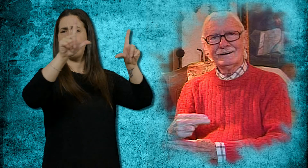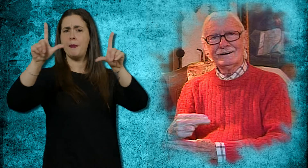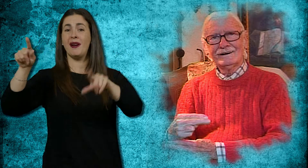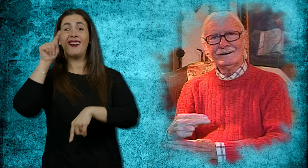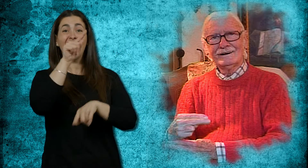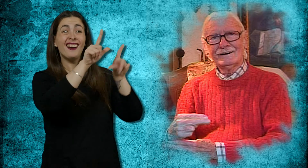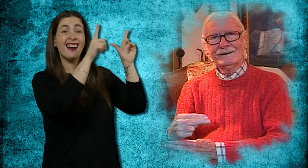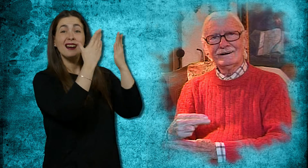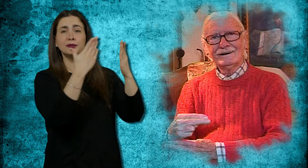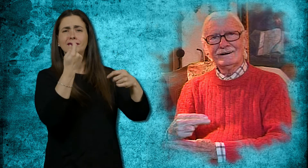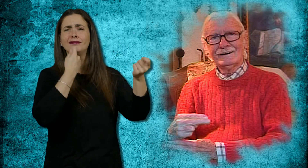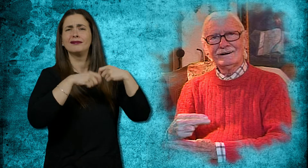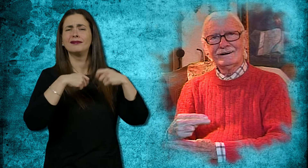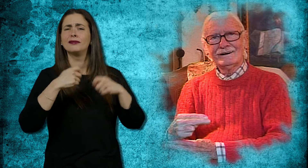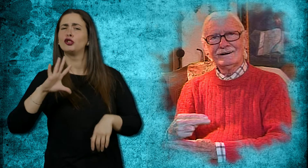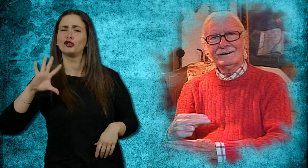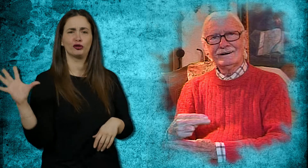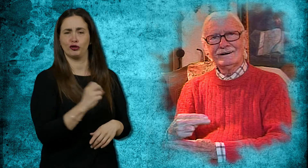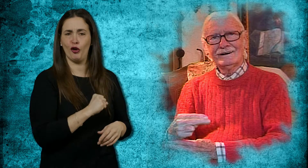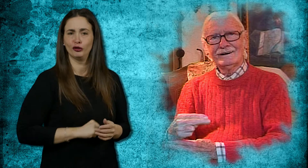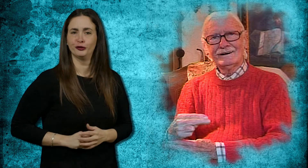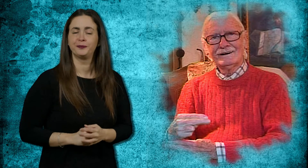en la qual me'ls van comprar tots".